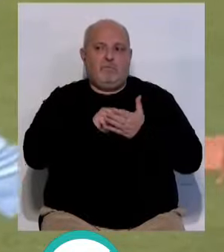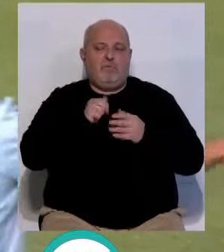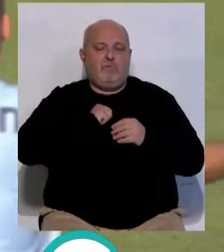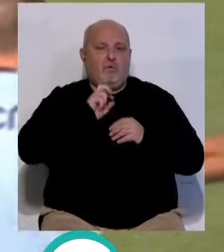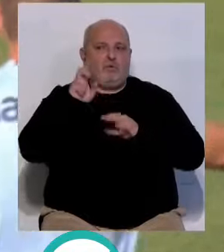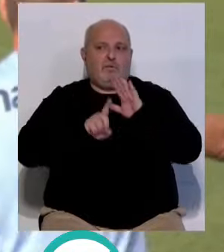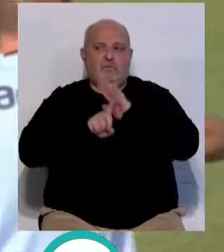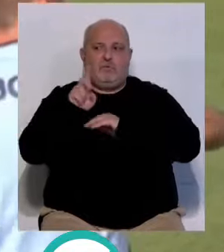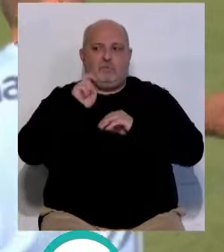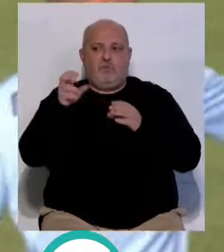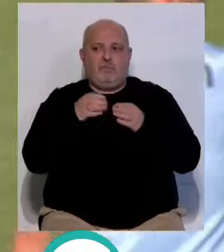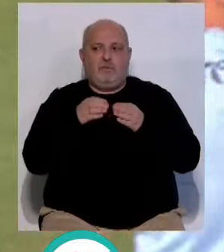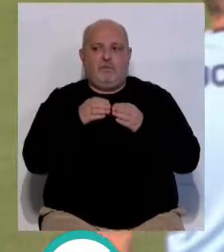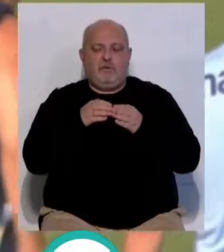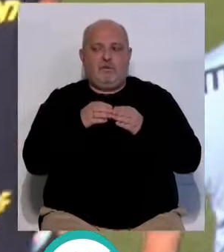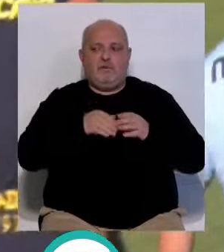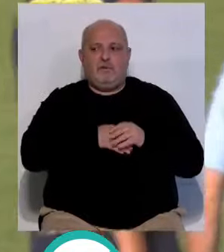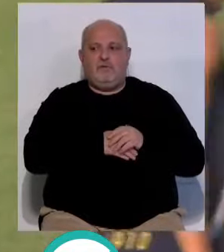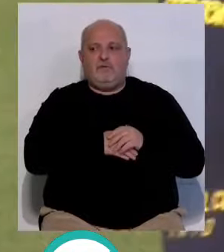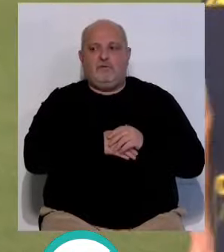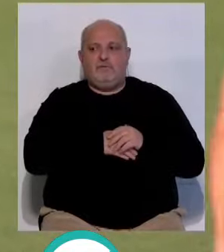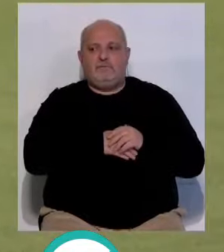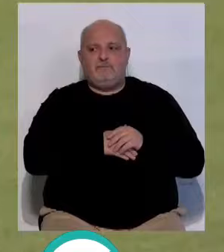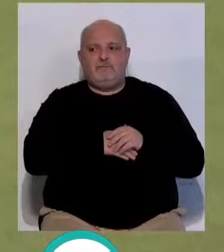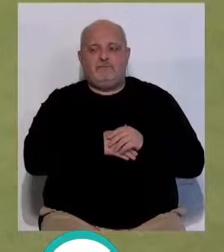otro en otro equipo del fútbol profesional no y ha tenido partidos en los que ha sido capaz por